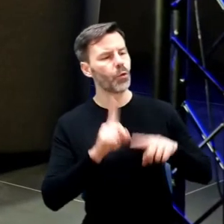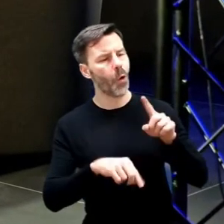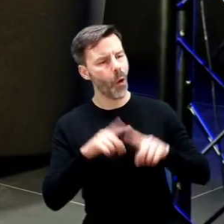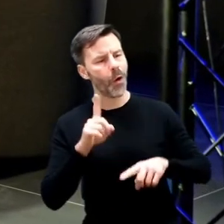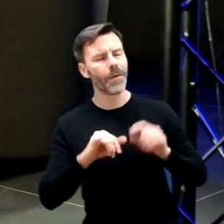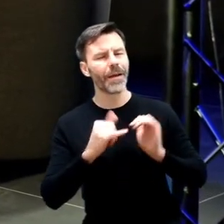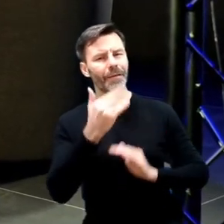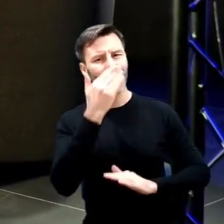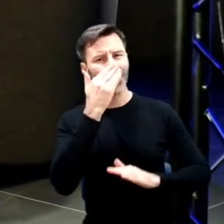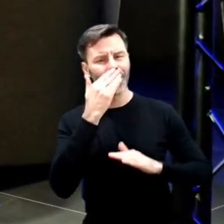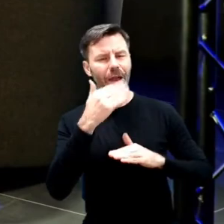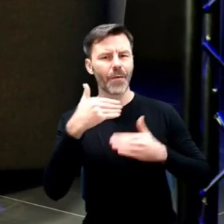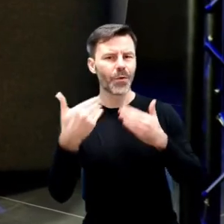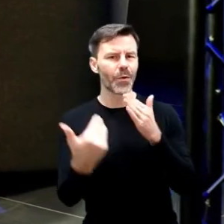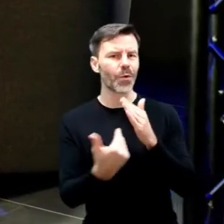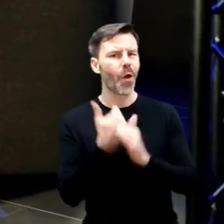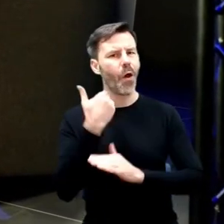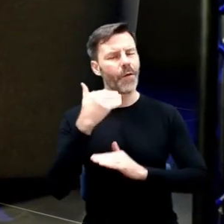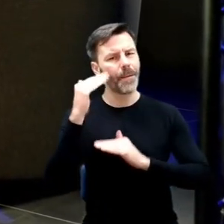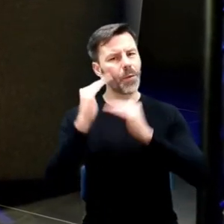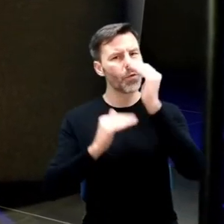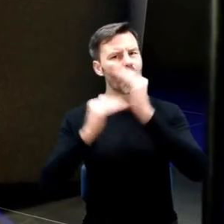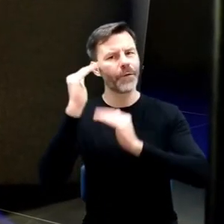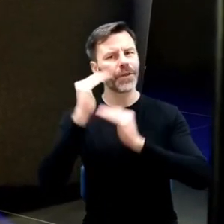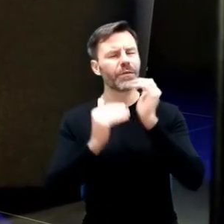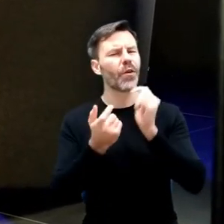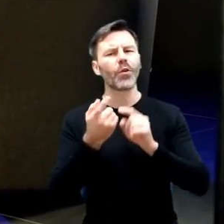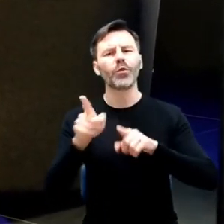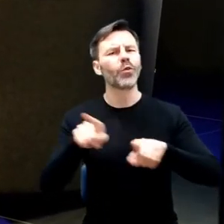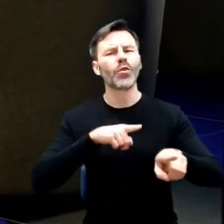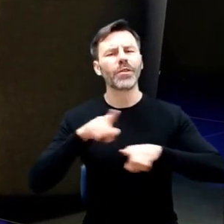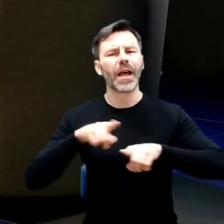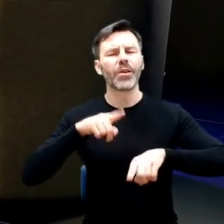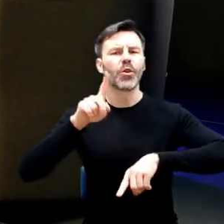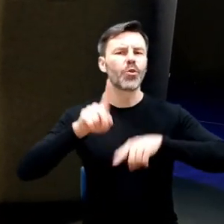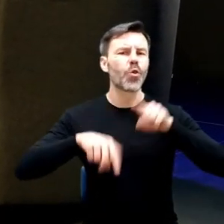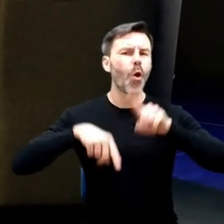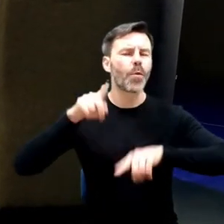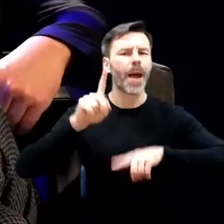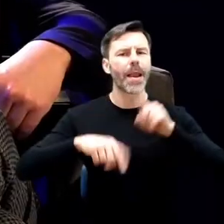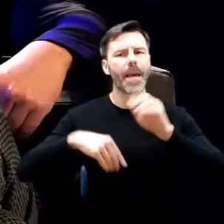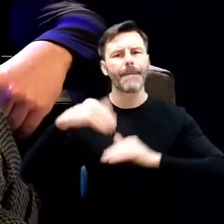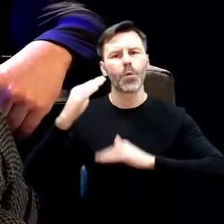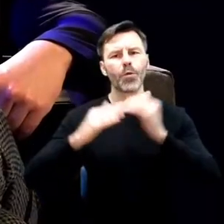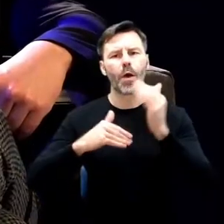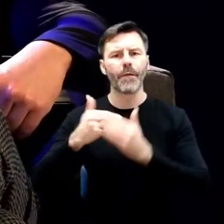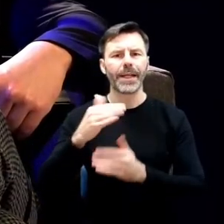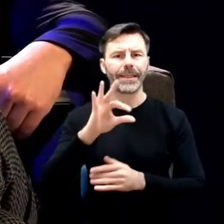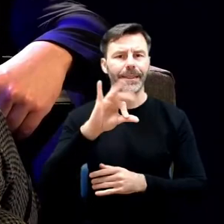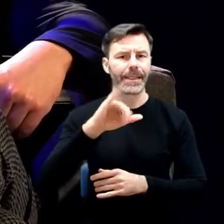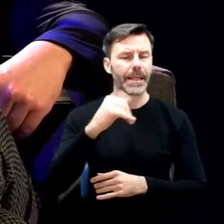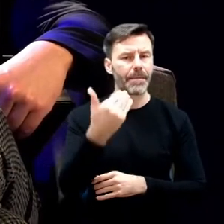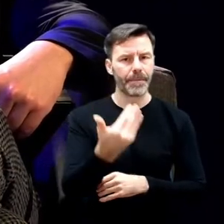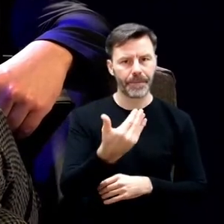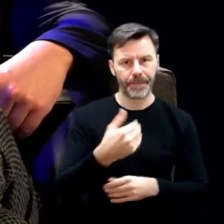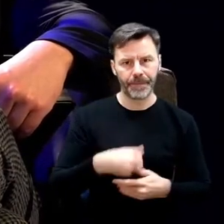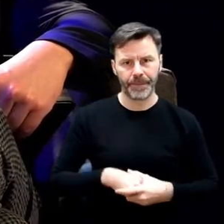Chcielibyśmy dowiedzieć się więcej co to znaczy w przypadku SIM-ów? Przede wszystkim jak mówię